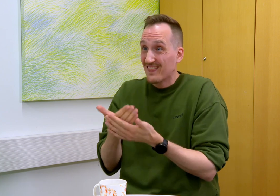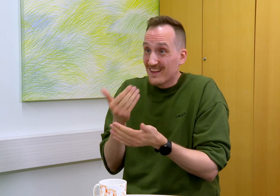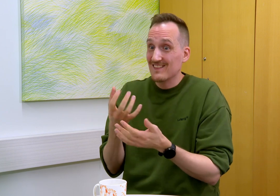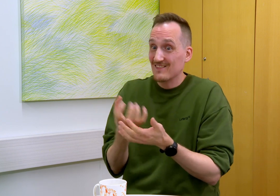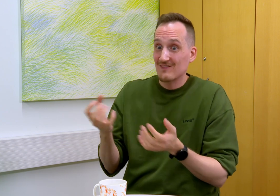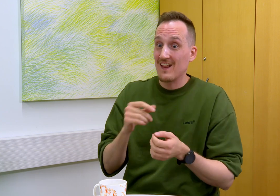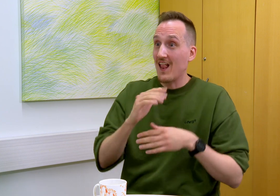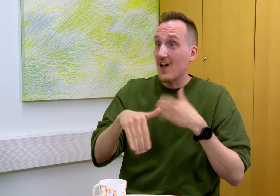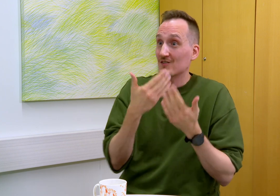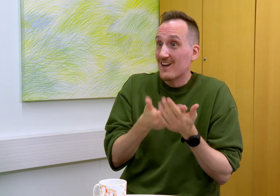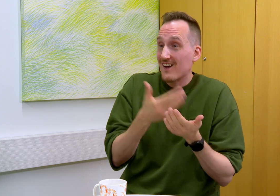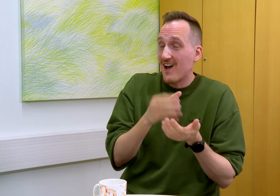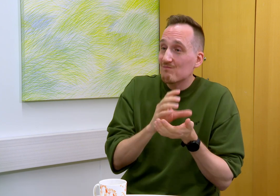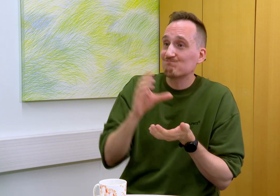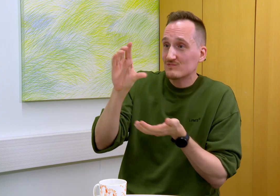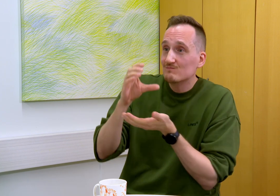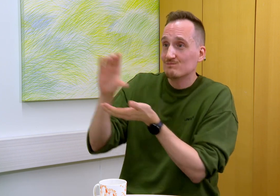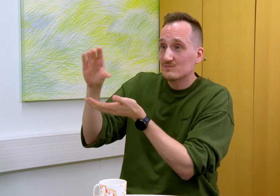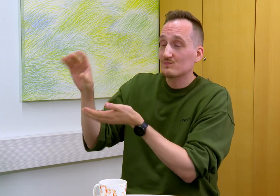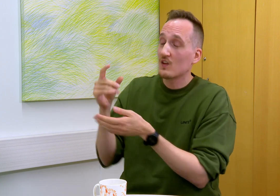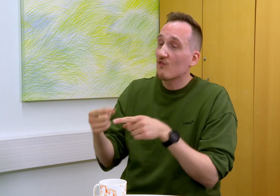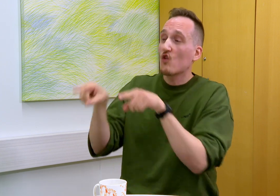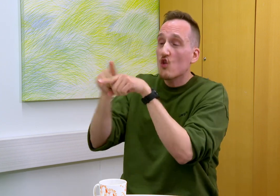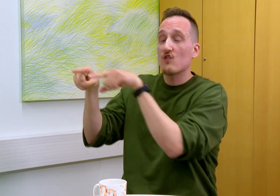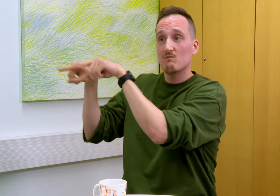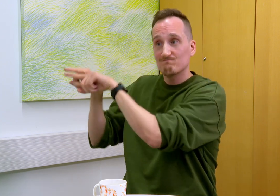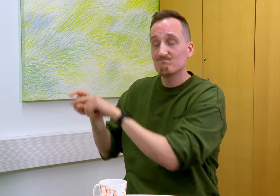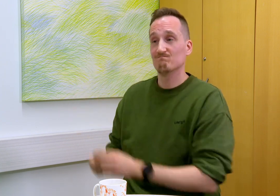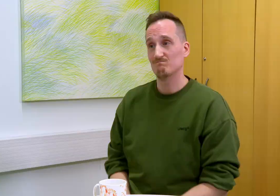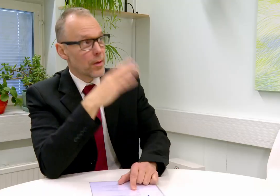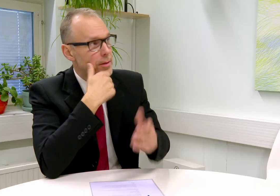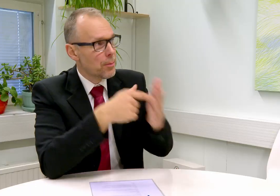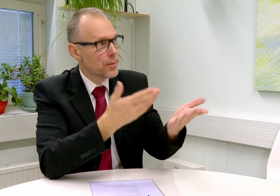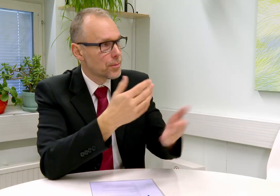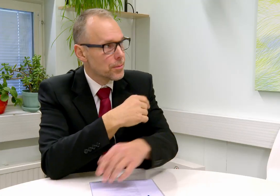Lahjoitusvaroja tarvitaan siis niiden toteuttamiseen. Annapa esimerkki.